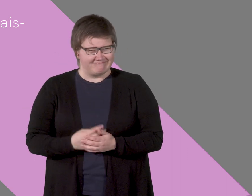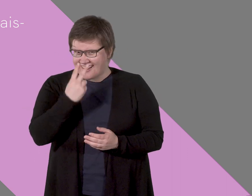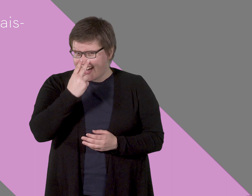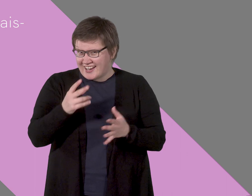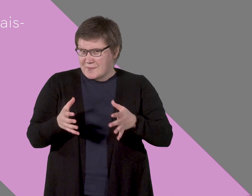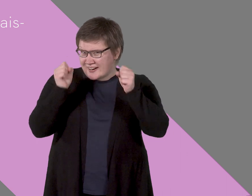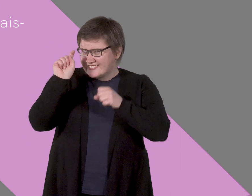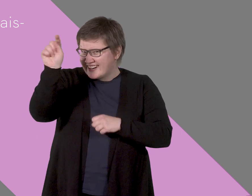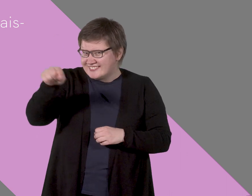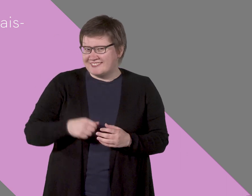Nähdään Pasilassa